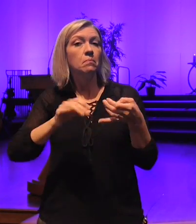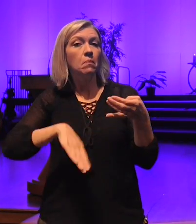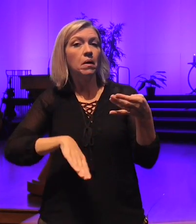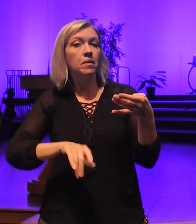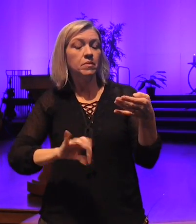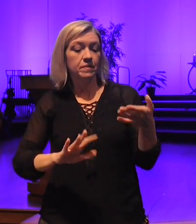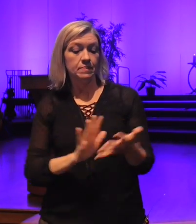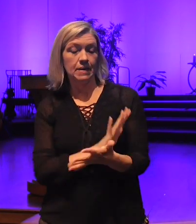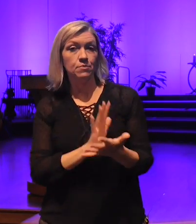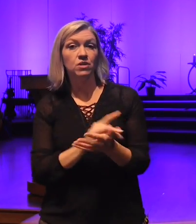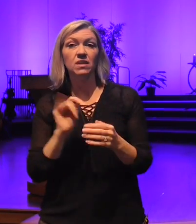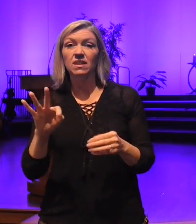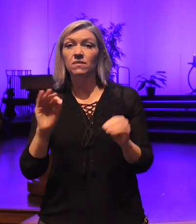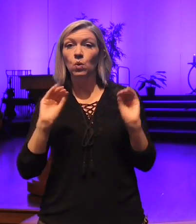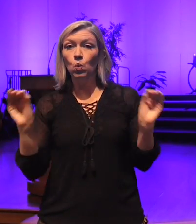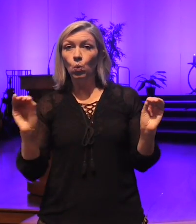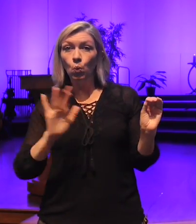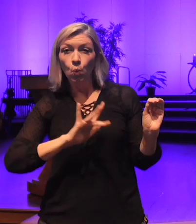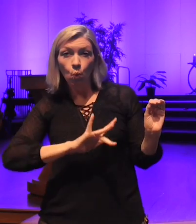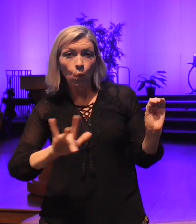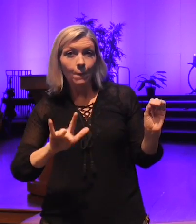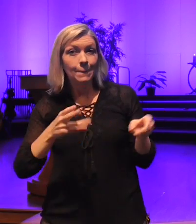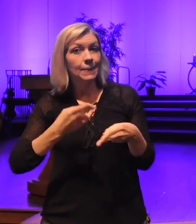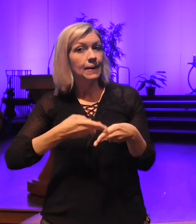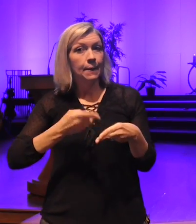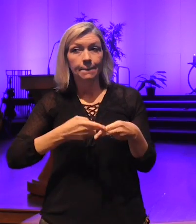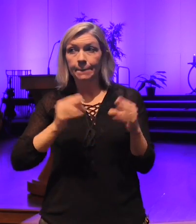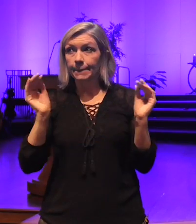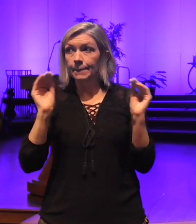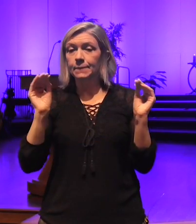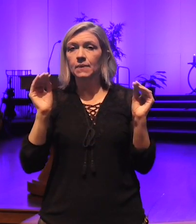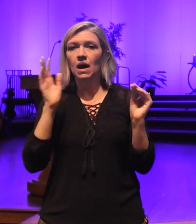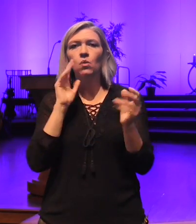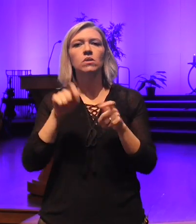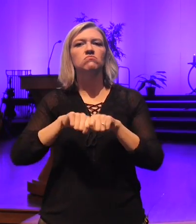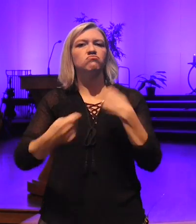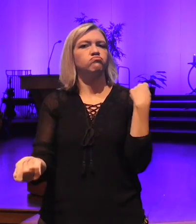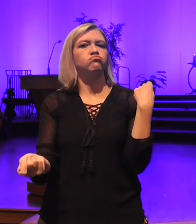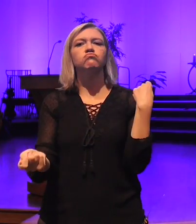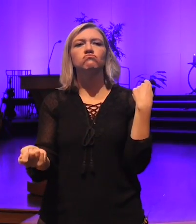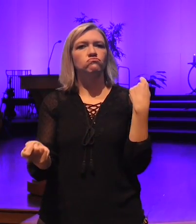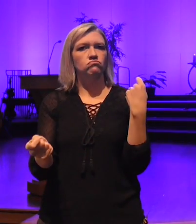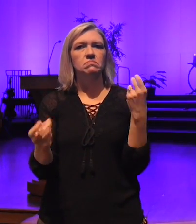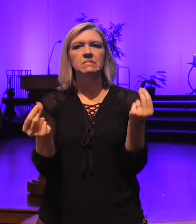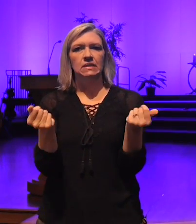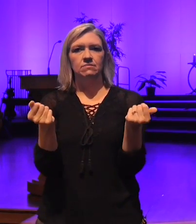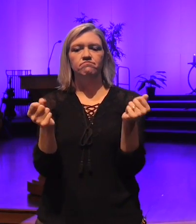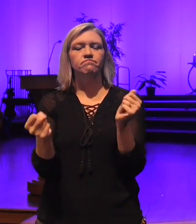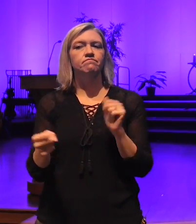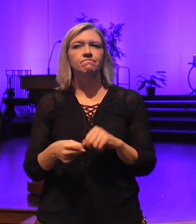y, si no estaba, Si tuviera un nombre, lo rompería inmediatamente y la primera vez